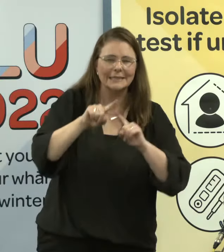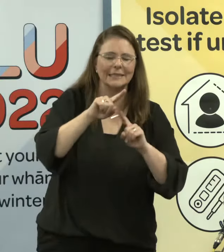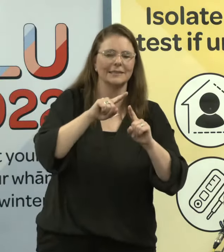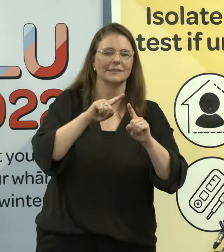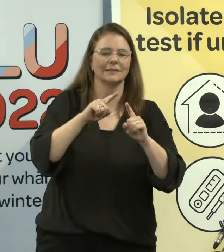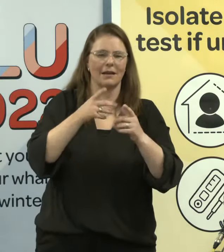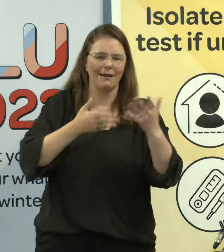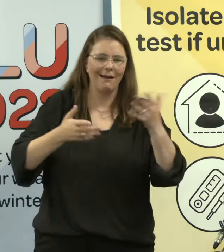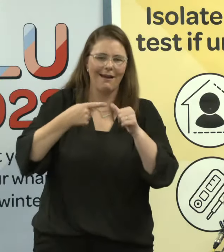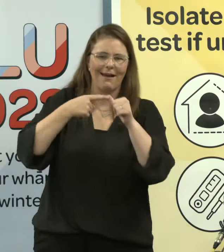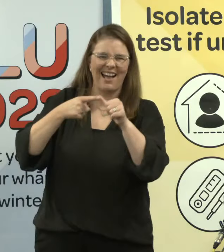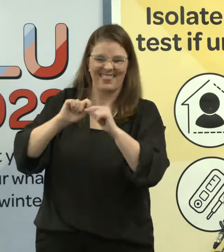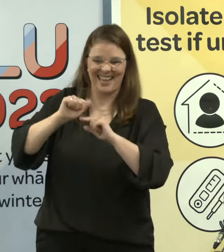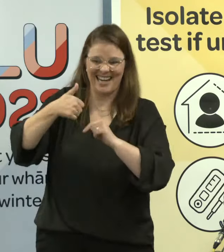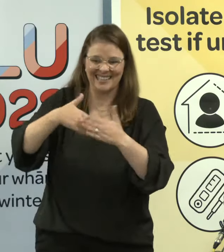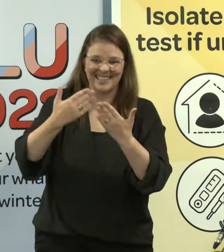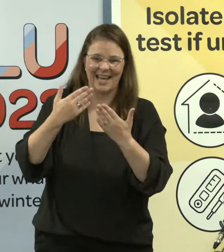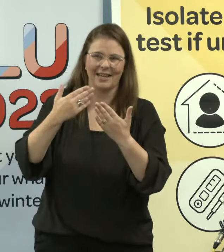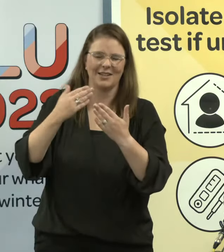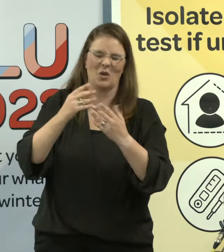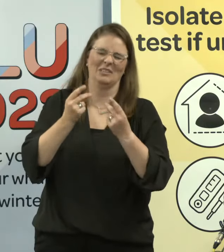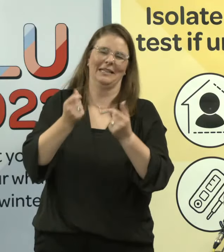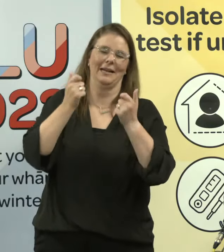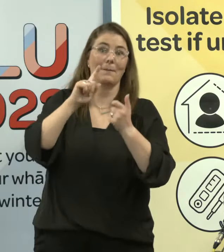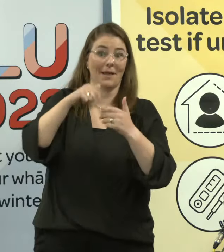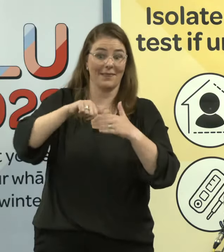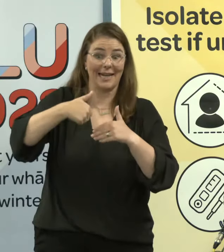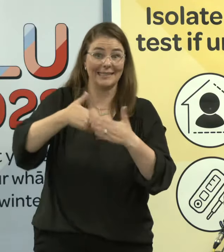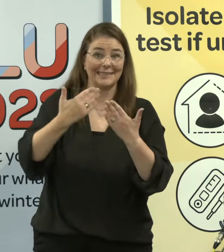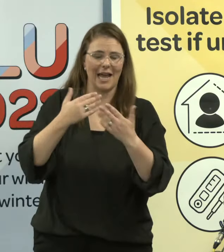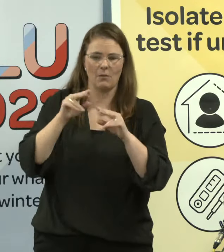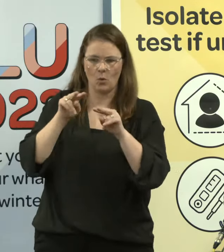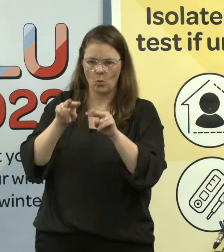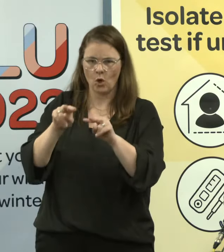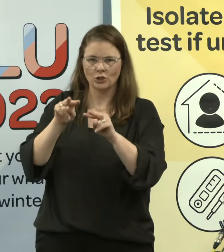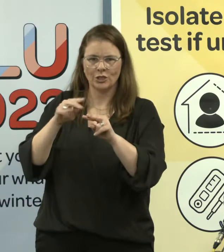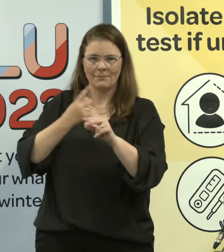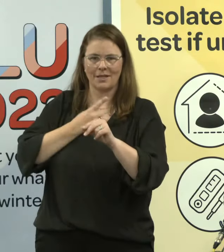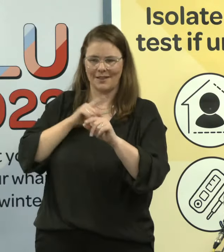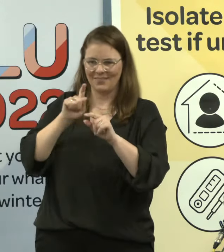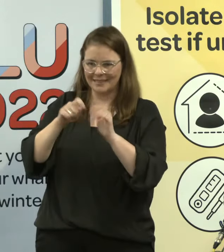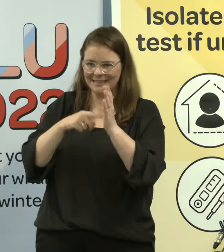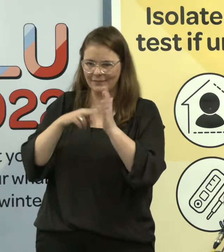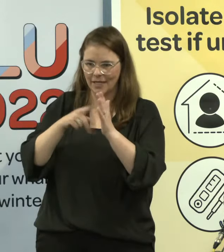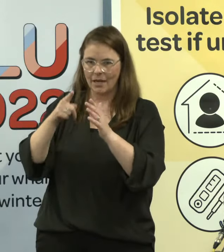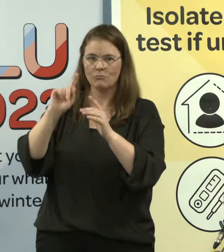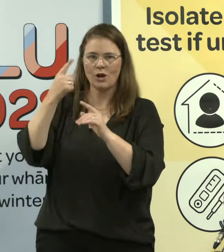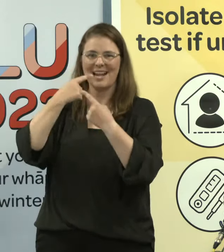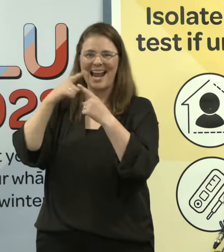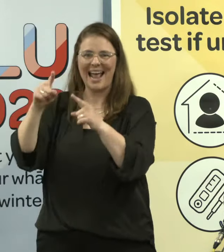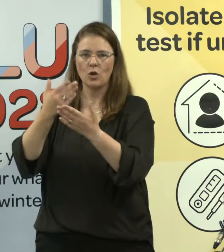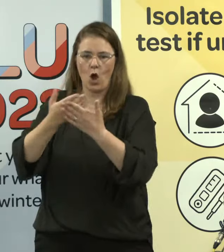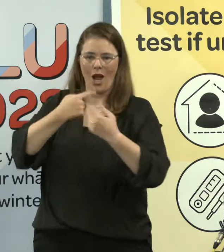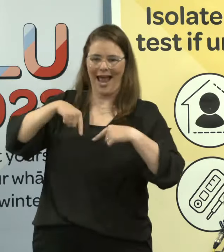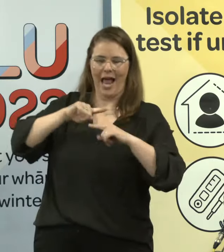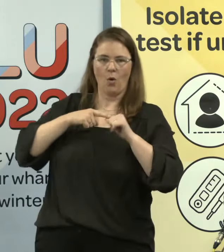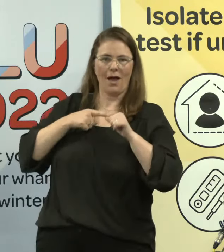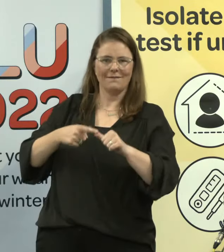i era Ko nga hui e whakarato ana